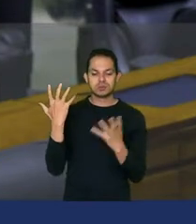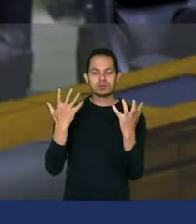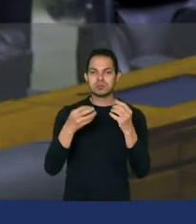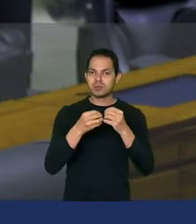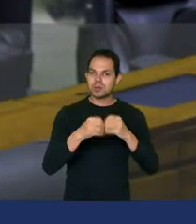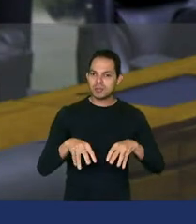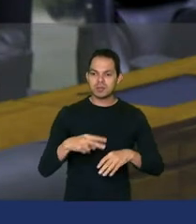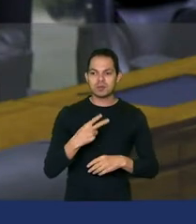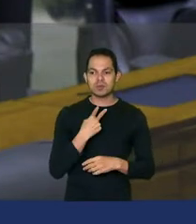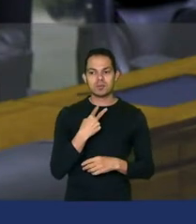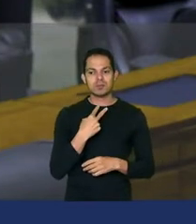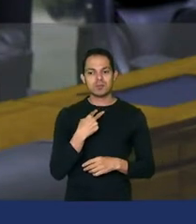OS JOGOS NÃO PODEM SER A ÚNICA FORMA DE ENTRETENIMENTO